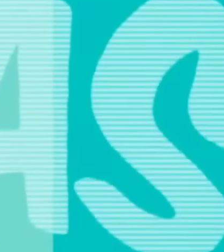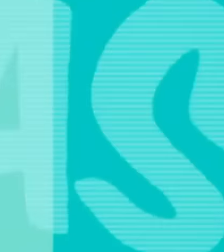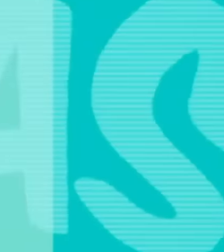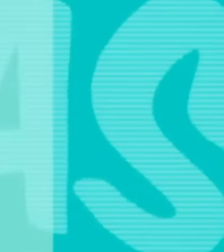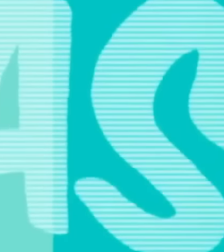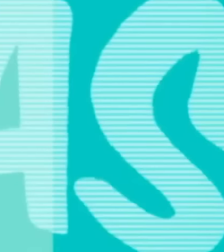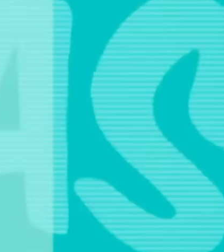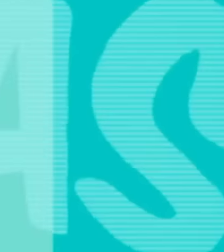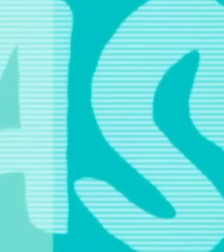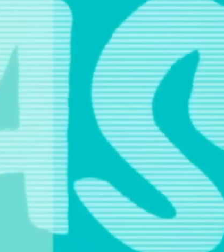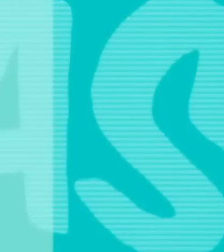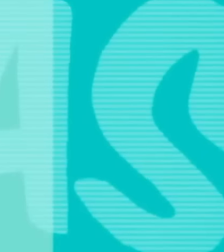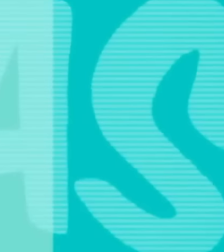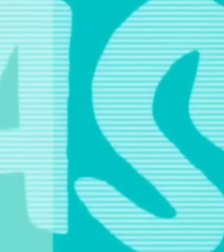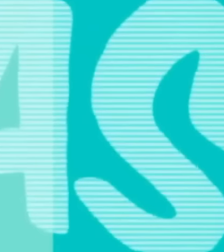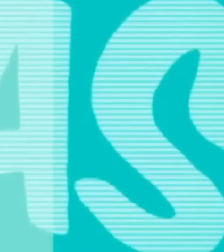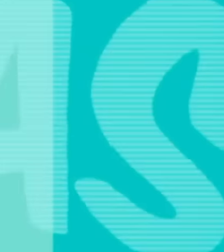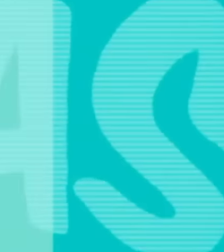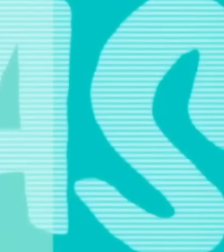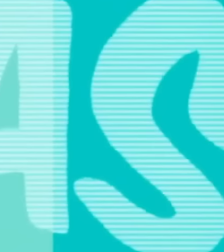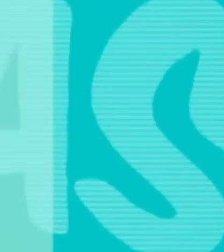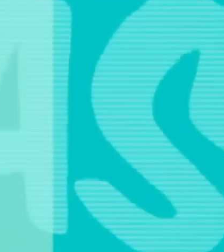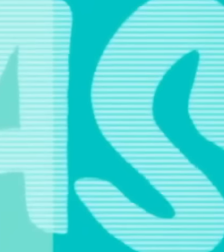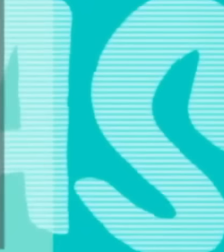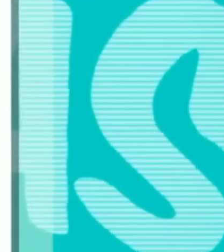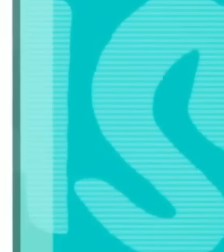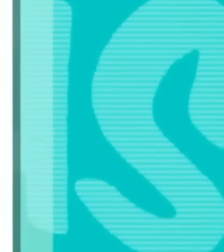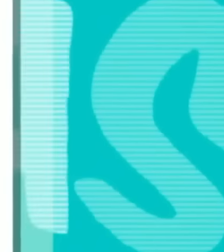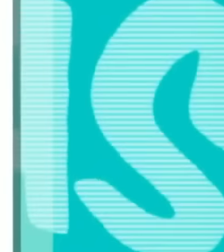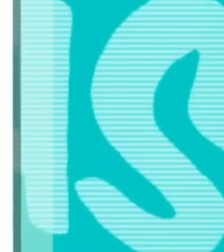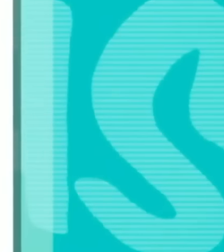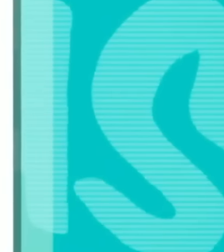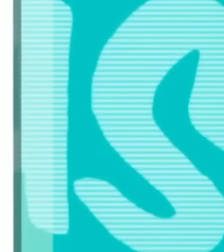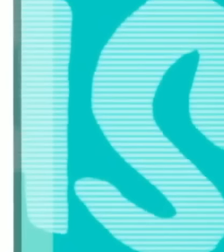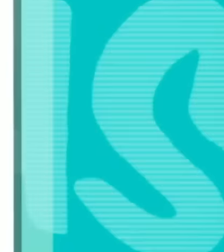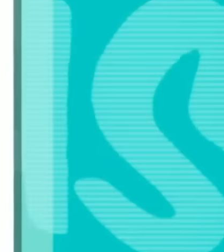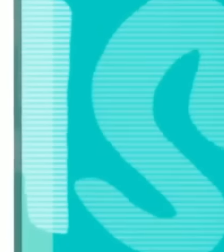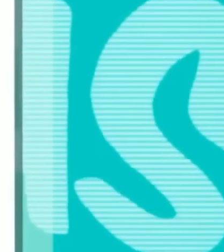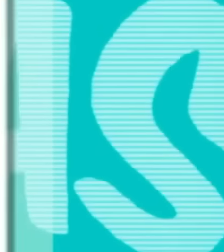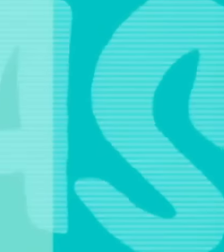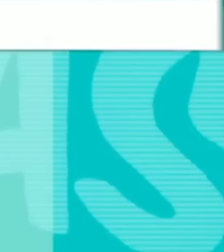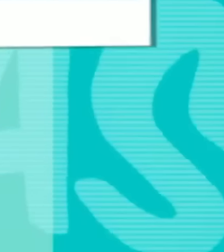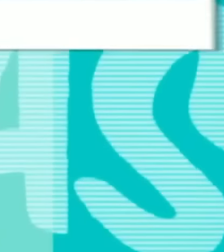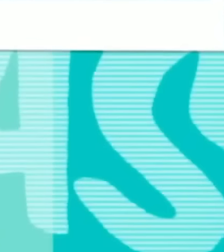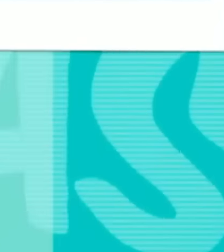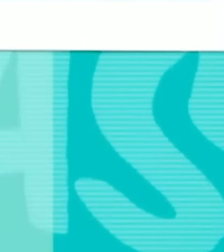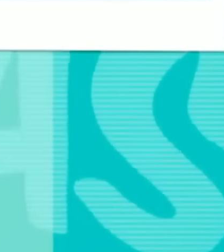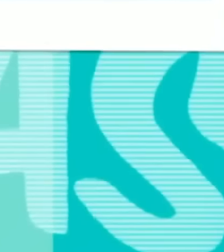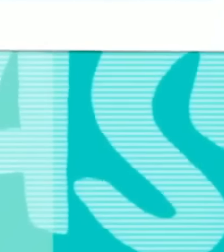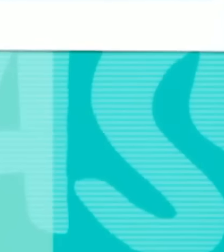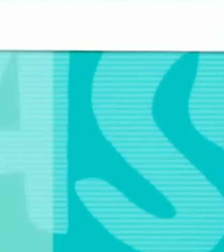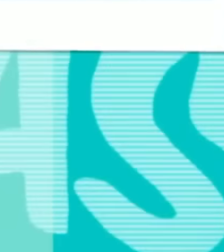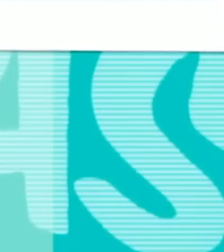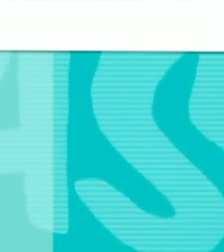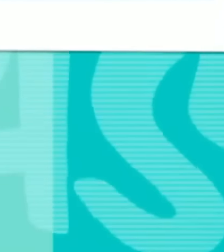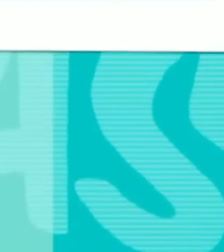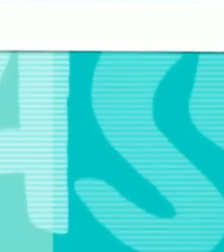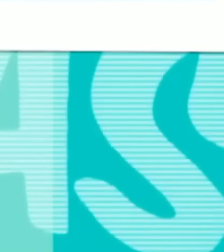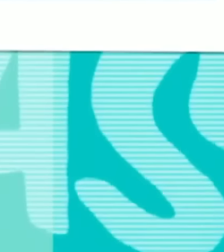Mentira. En México solo hay 24,000 tiendas Oxo, no 300,000. Además, FEMSA reportó daños físicos